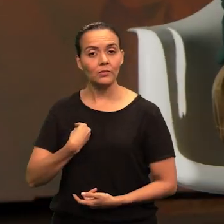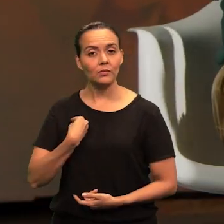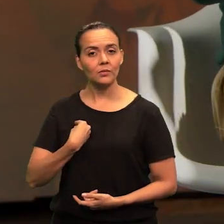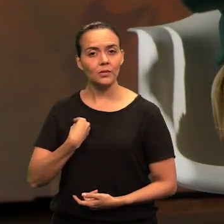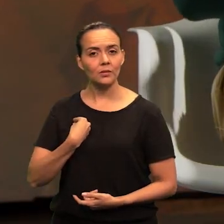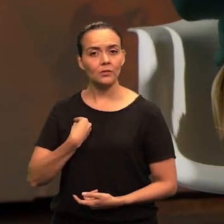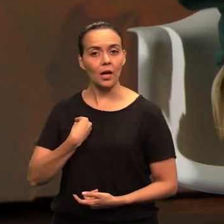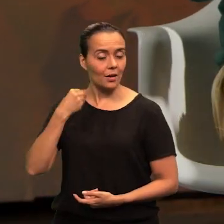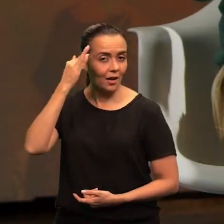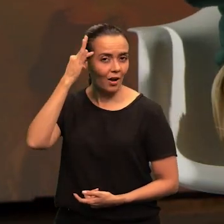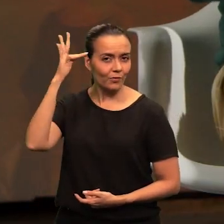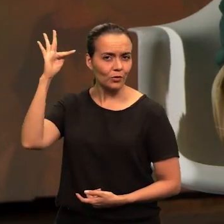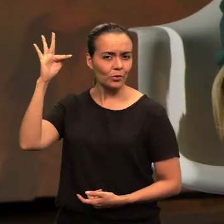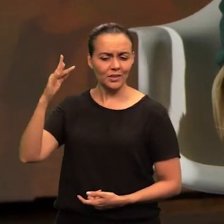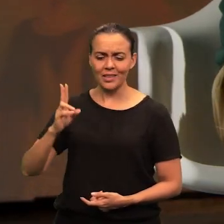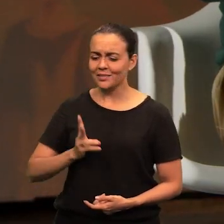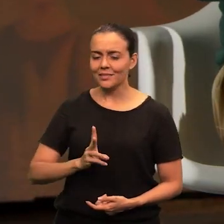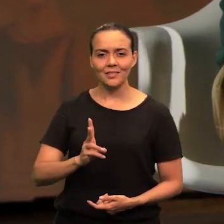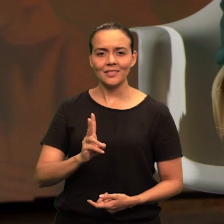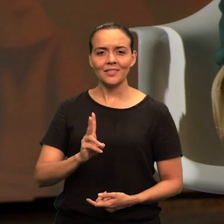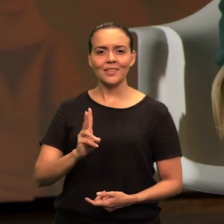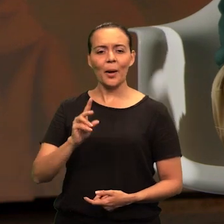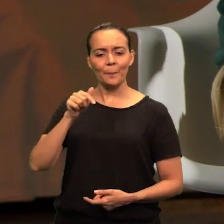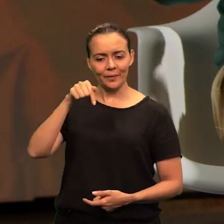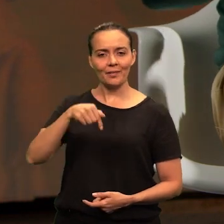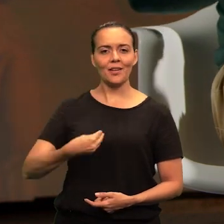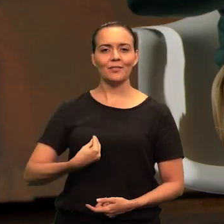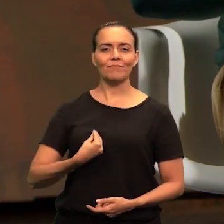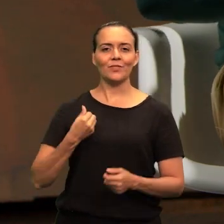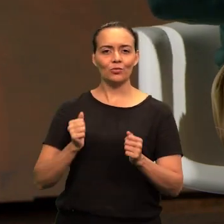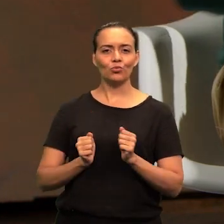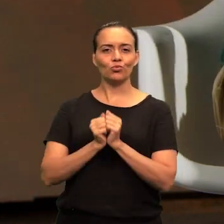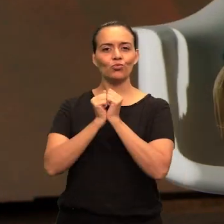A filosofia estará presente sempre que há uma inquietação,